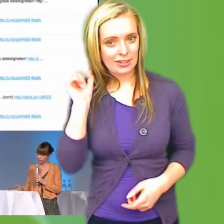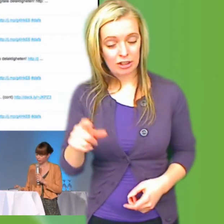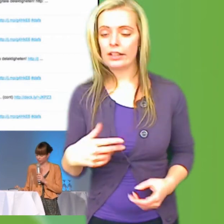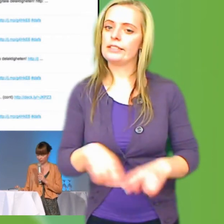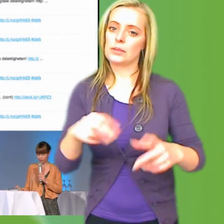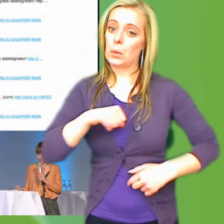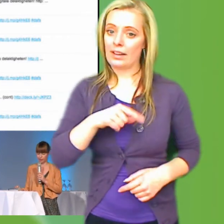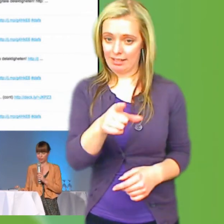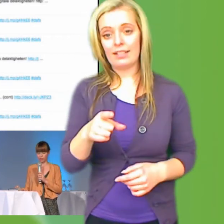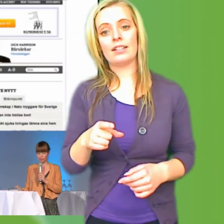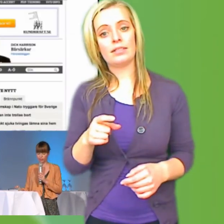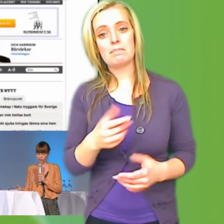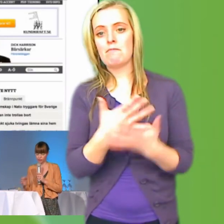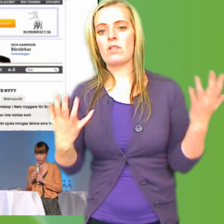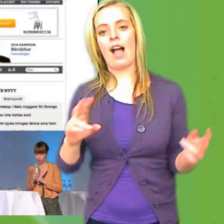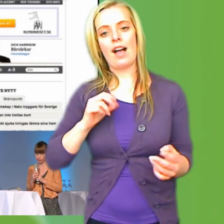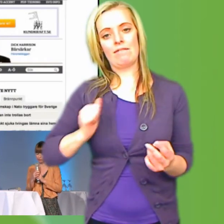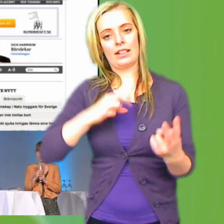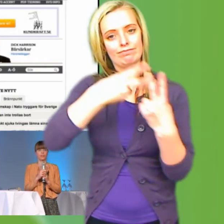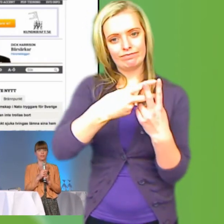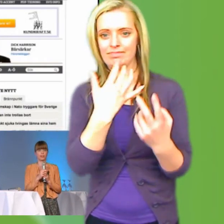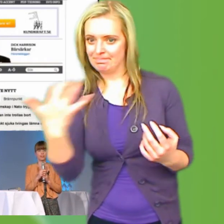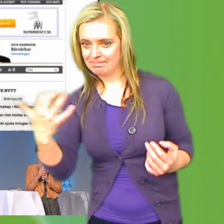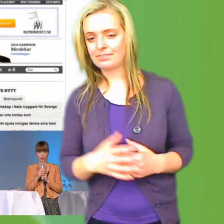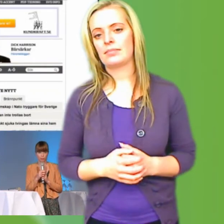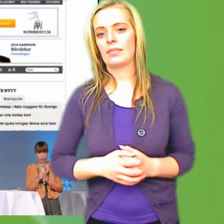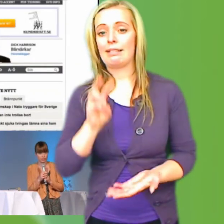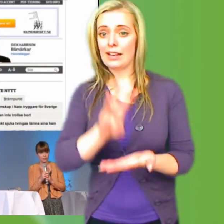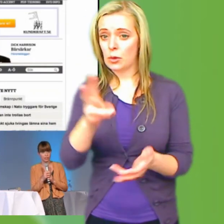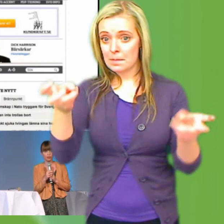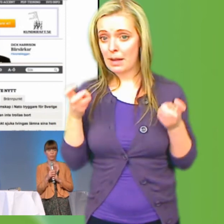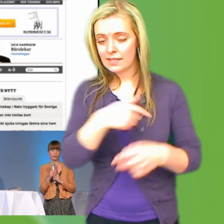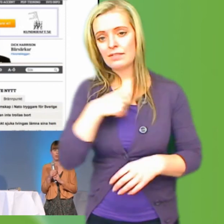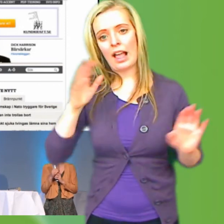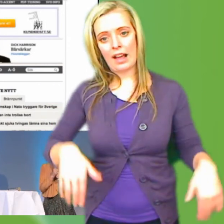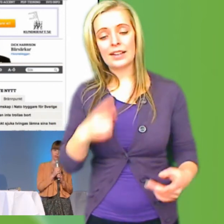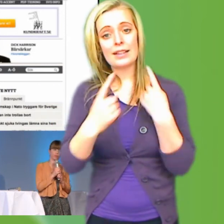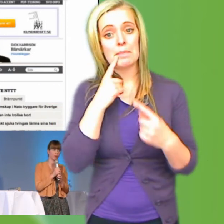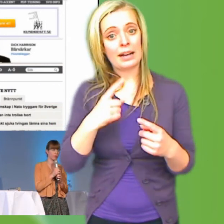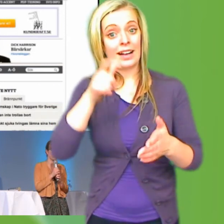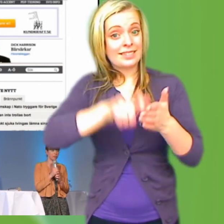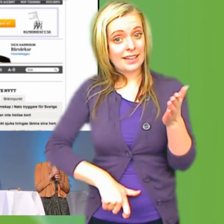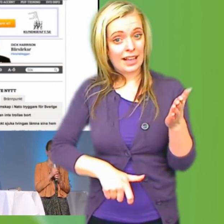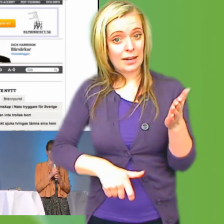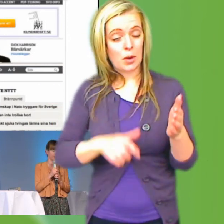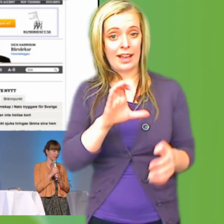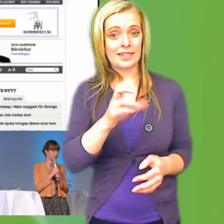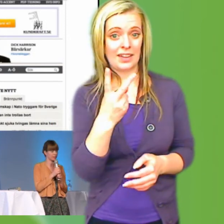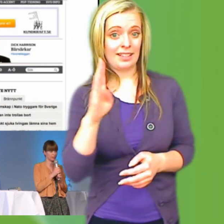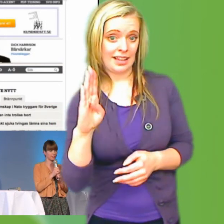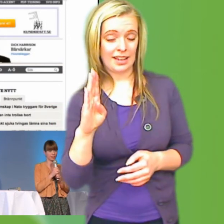Den 30 mars hade vi en debattartikel i SvD är 22 partners undertecknade.